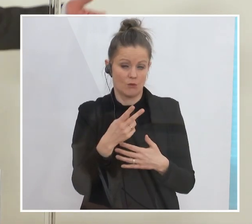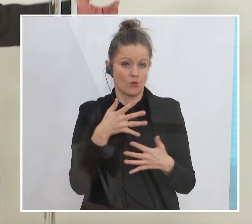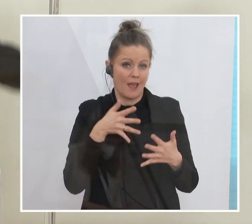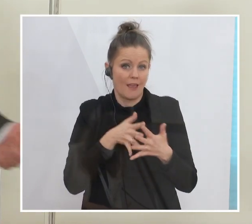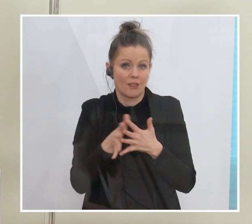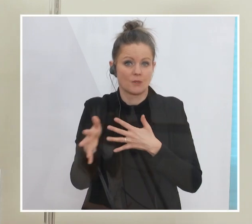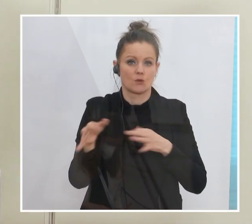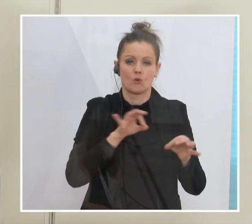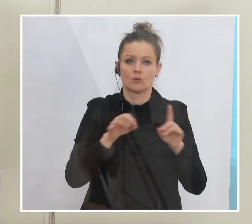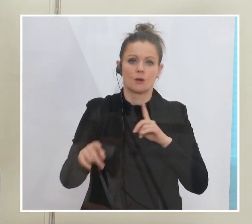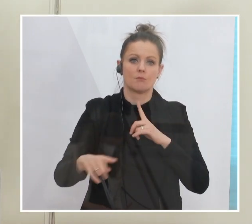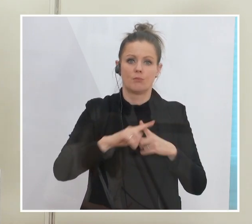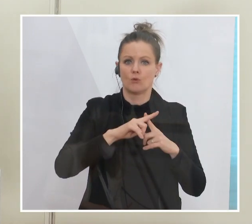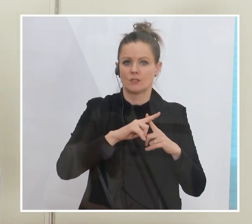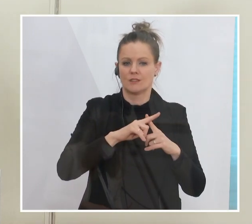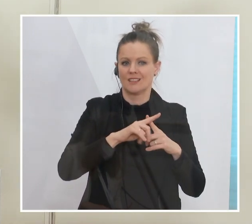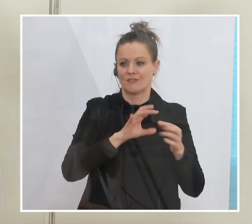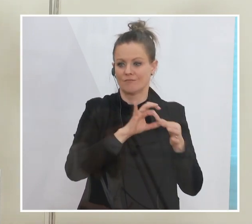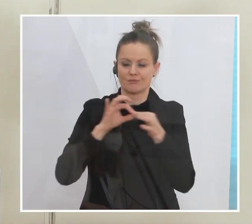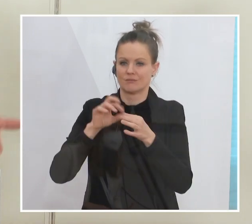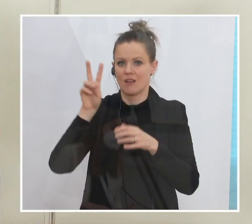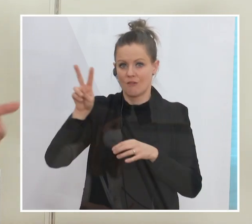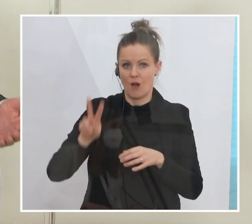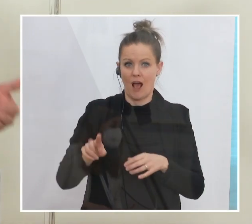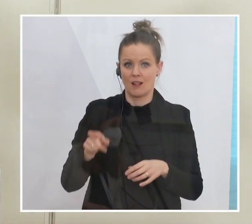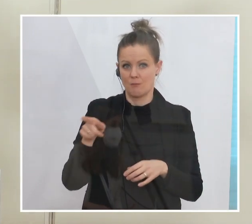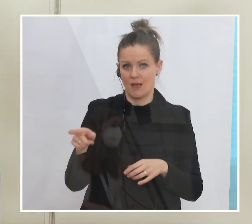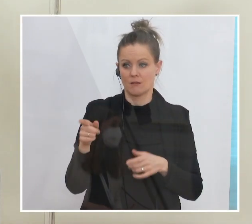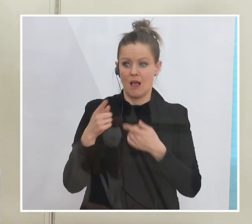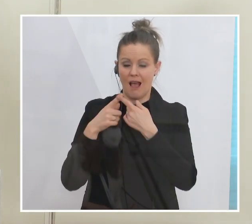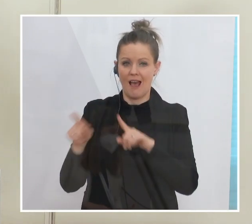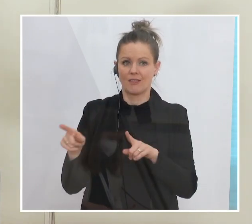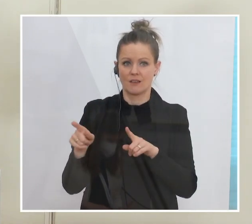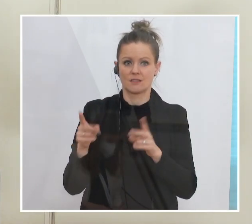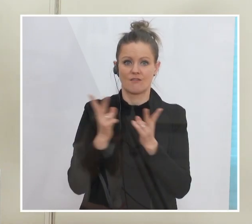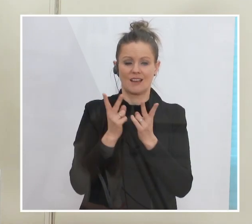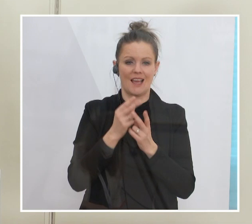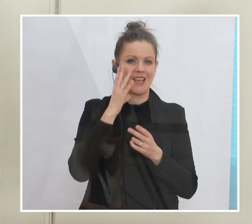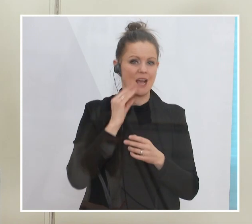in die positive – Stichwort: Vorarlberg – dass wir hier, anders als im Herbst, regional vorankommen